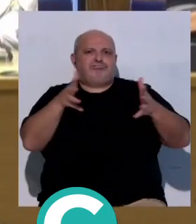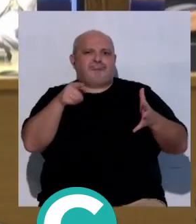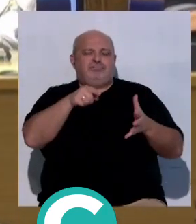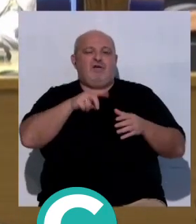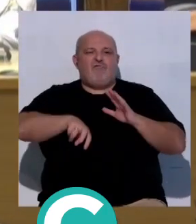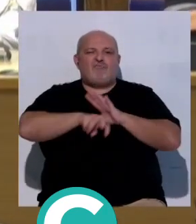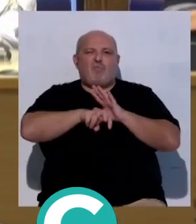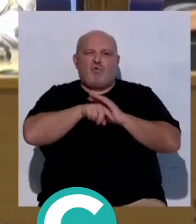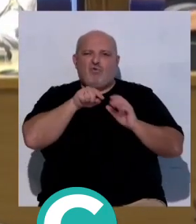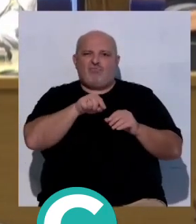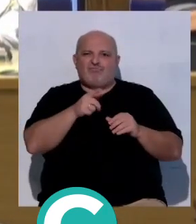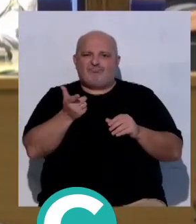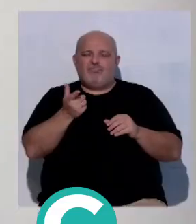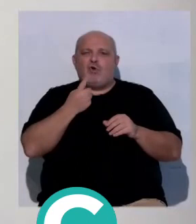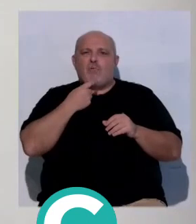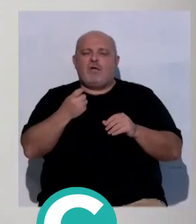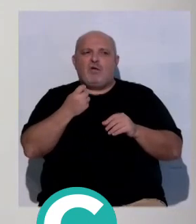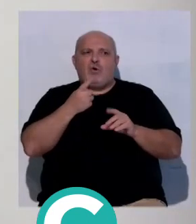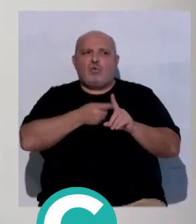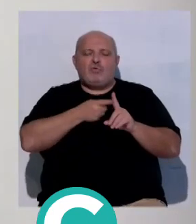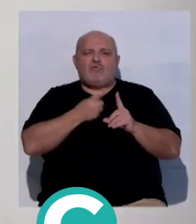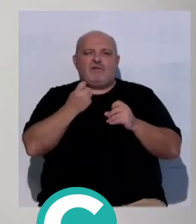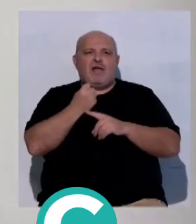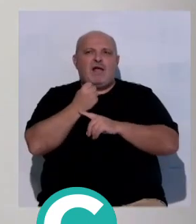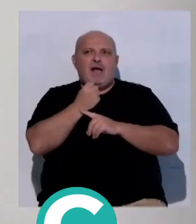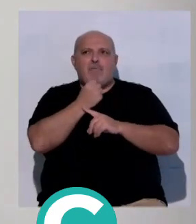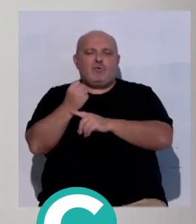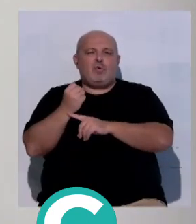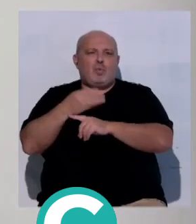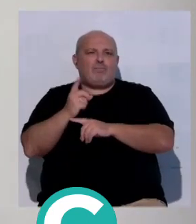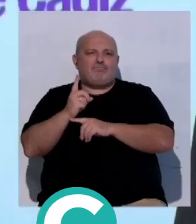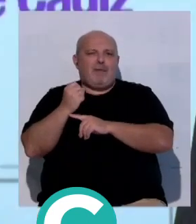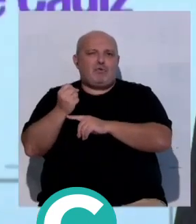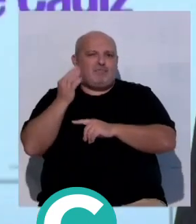fútbol y lo complicado que es practicarlo por la falta de apuesta de los propios clubes eso es lo